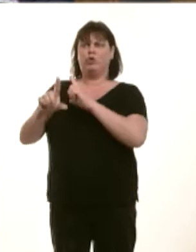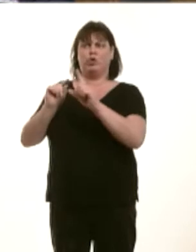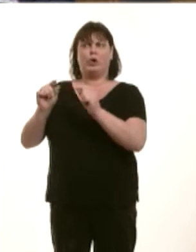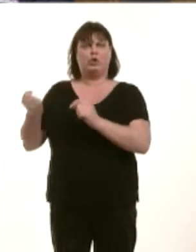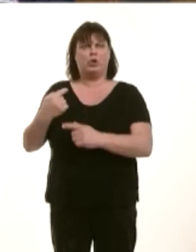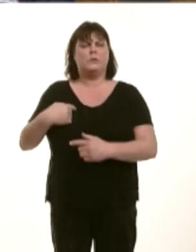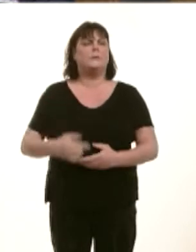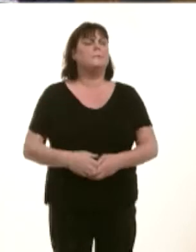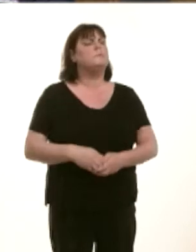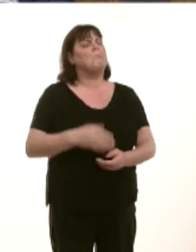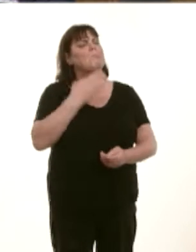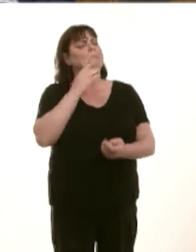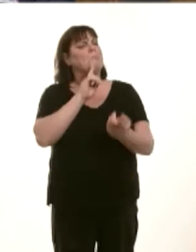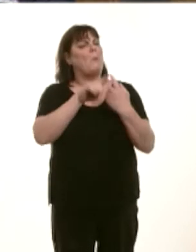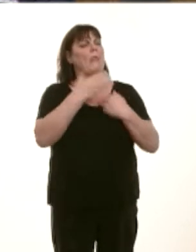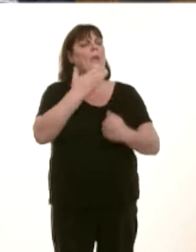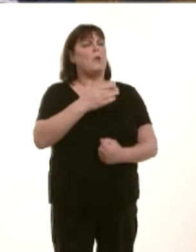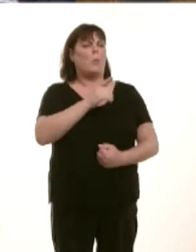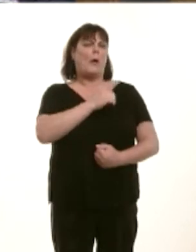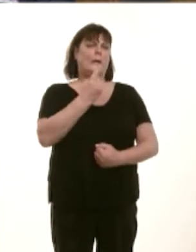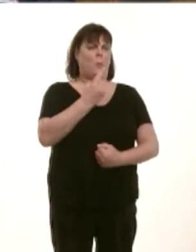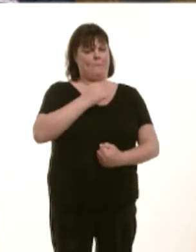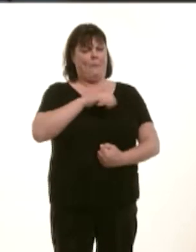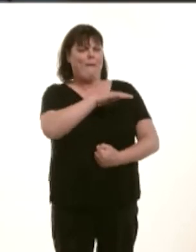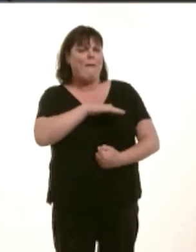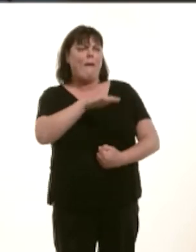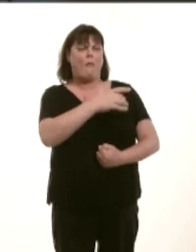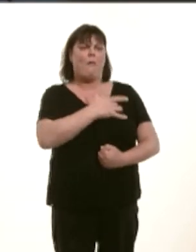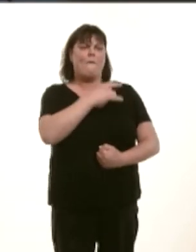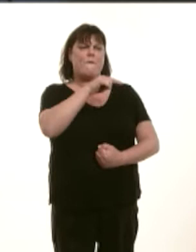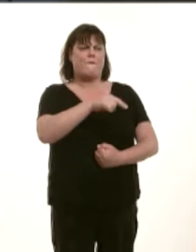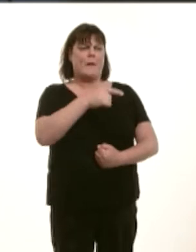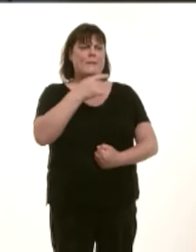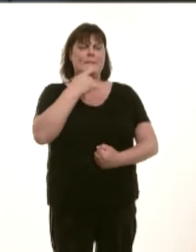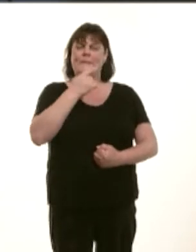ddeiseb i wrthod jac yr undeb ar y drwydded yrru. Mae 6,000 o bobl wedi llofnodiír ddeiseb